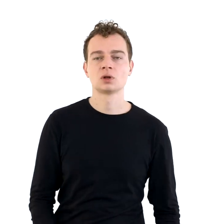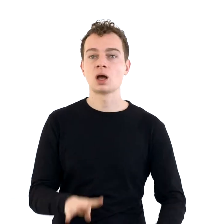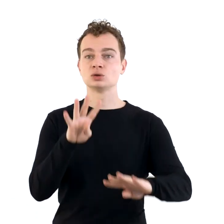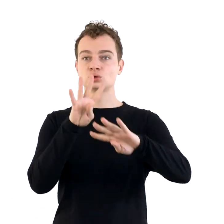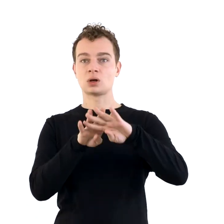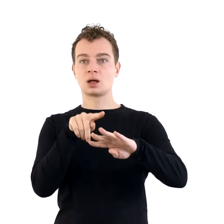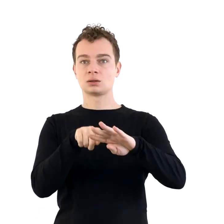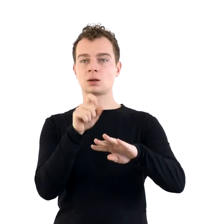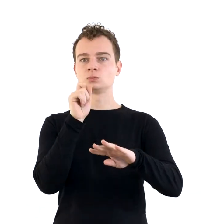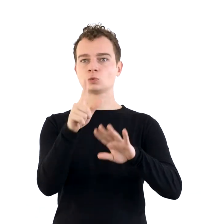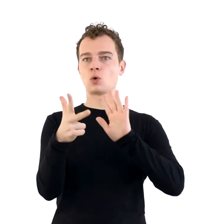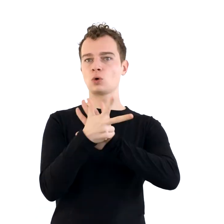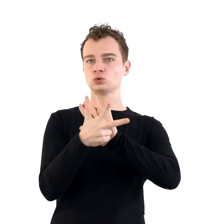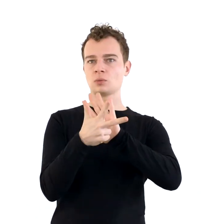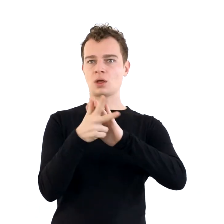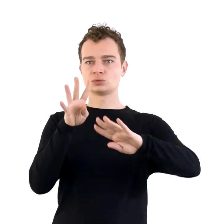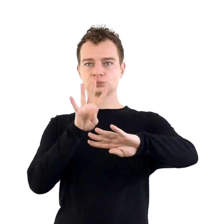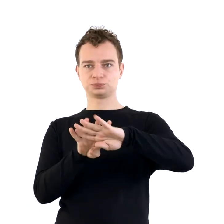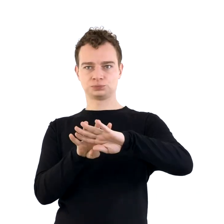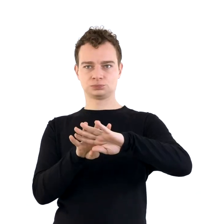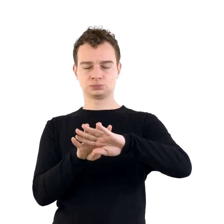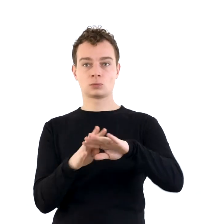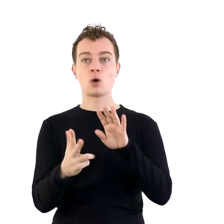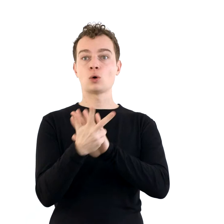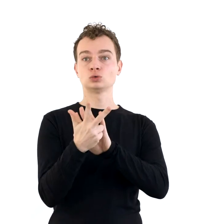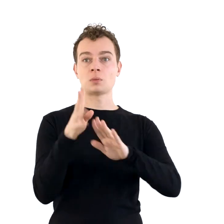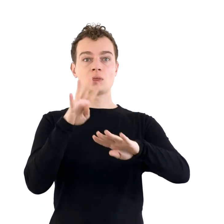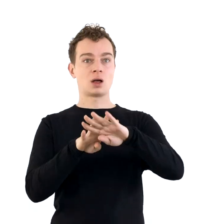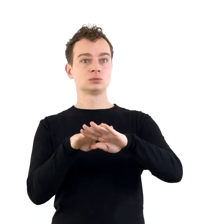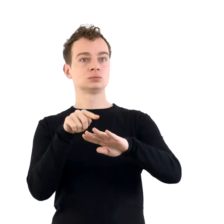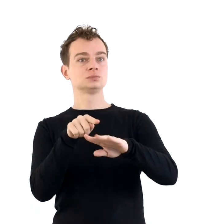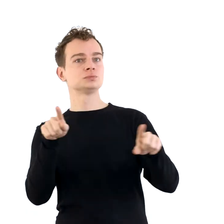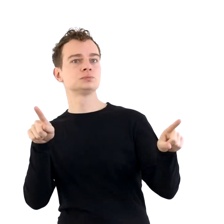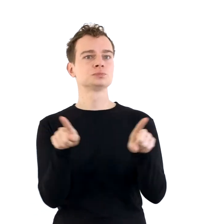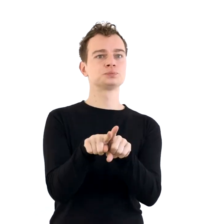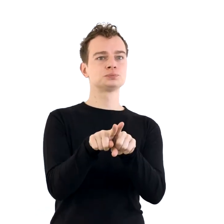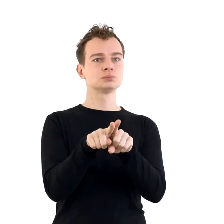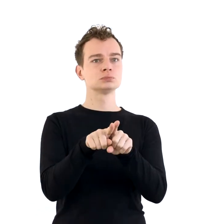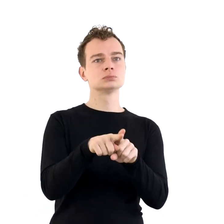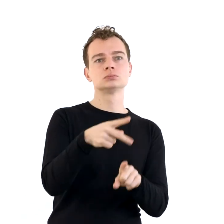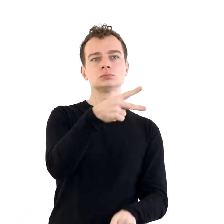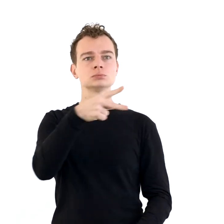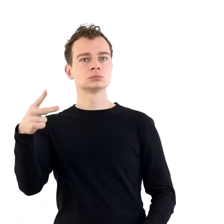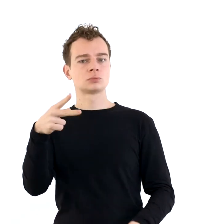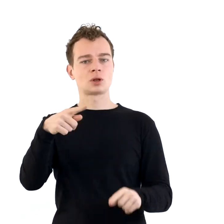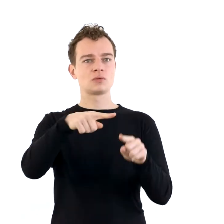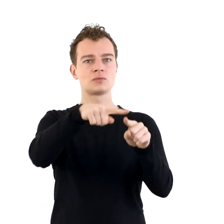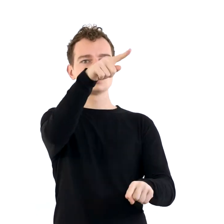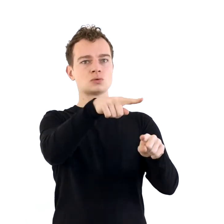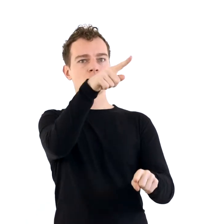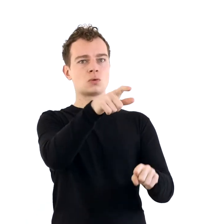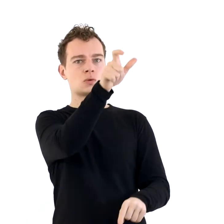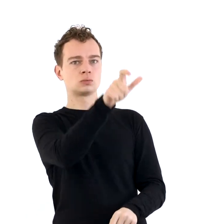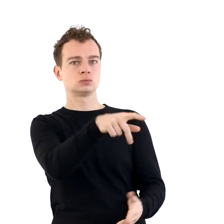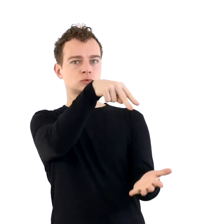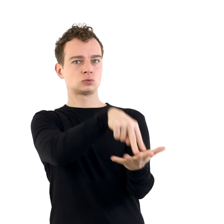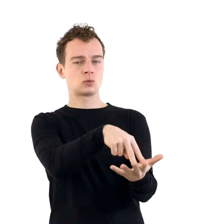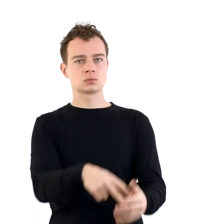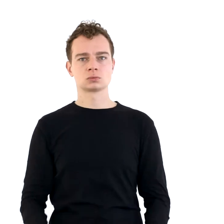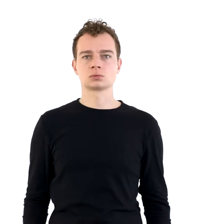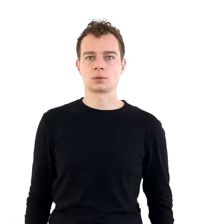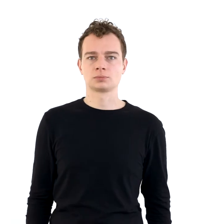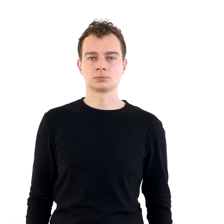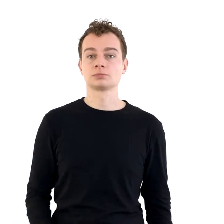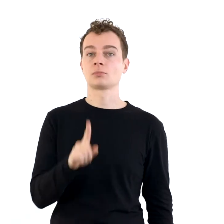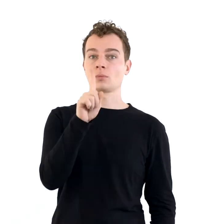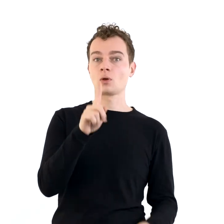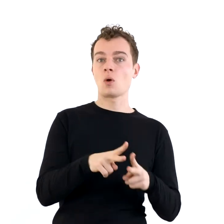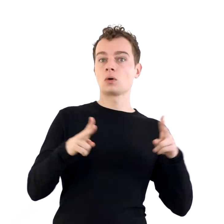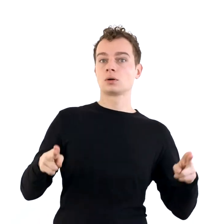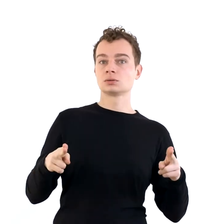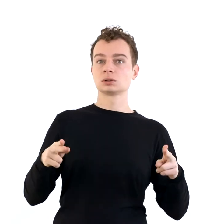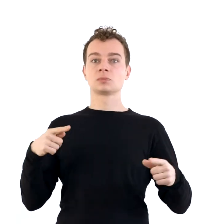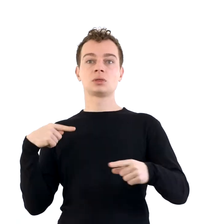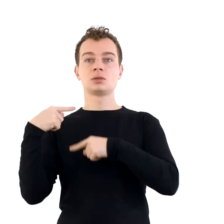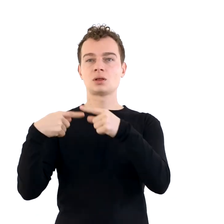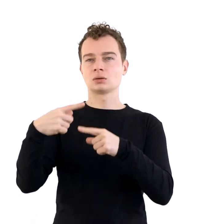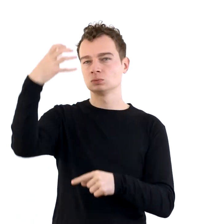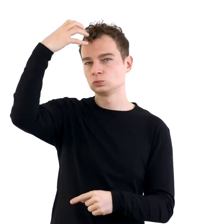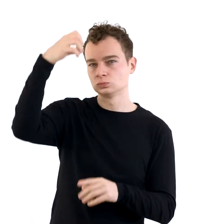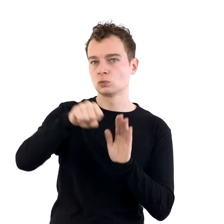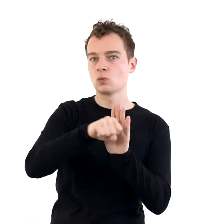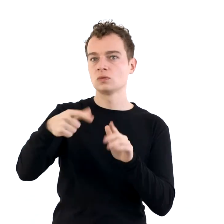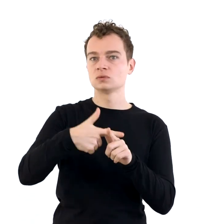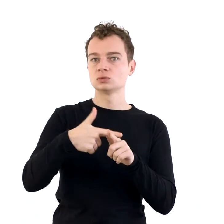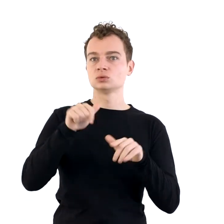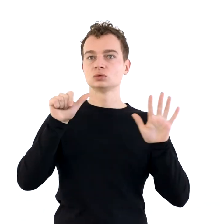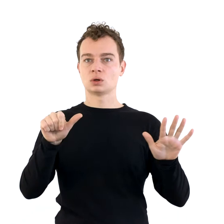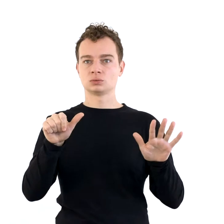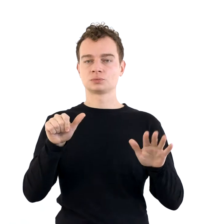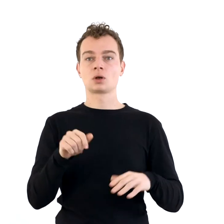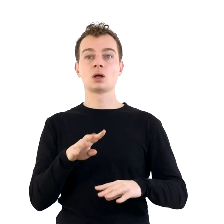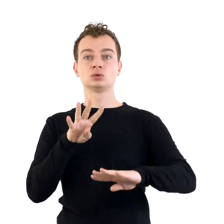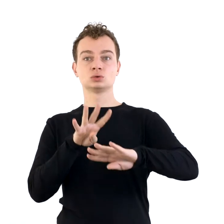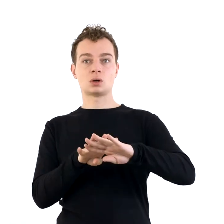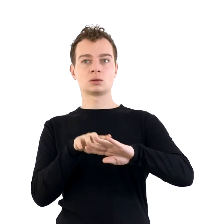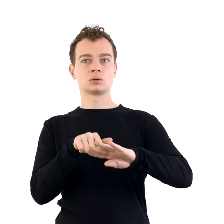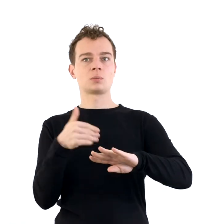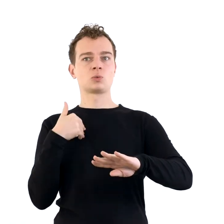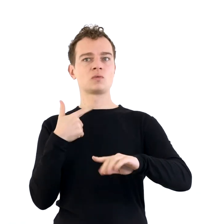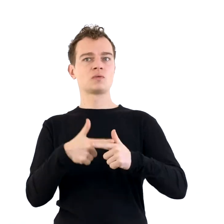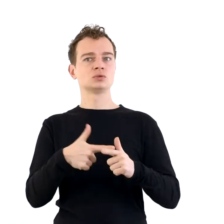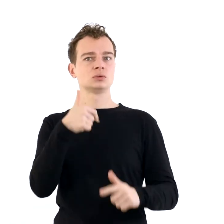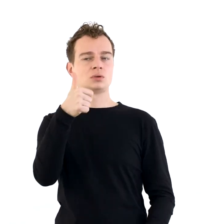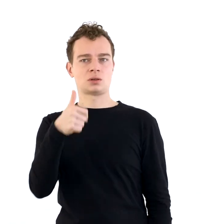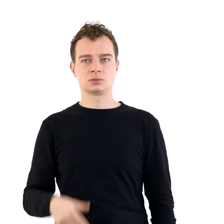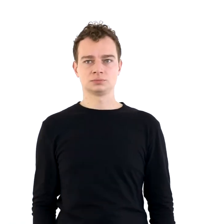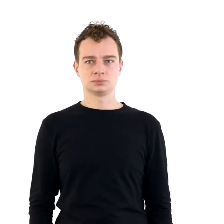w której 18 (a od XXVI dynastii — 21) kratek odpowiadało wysokości stojącej postaci;